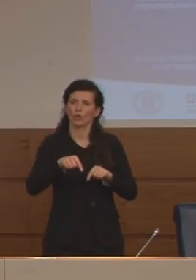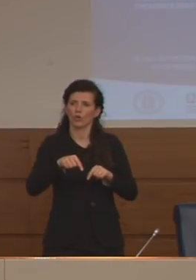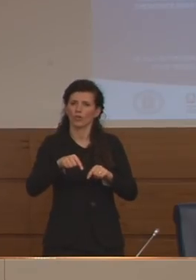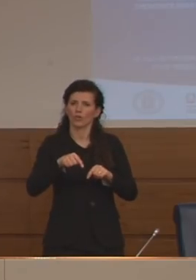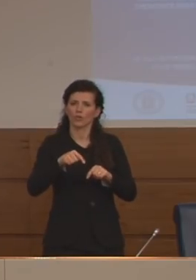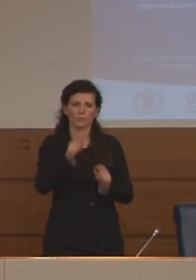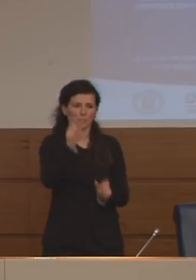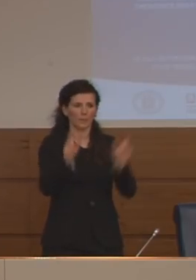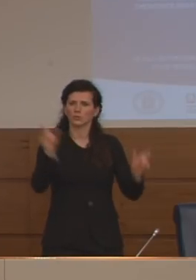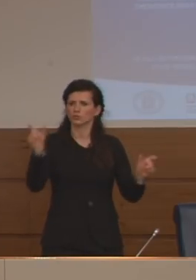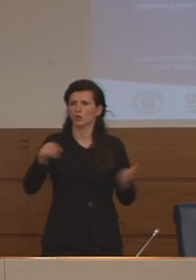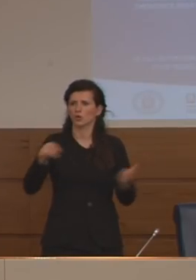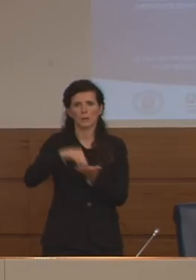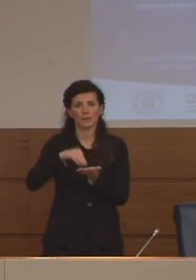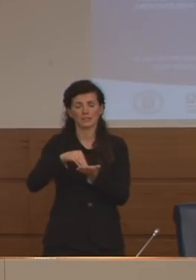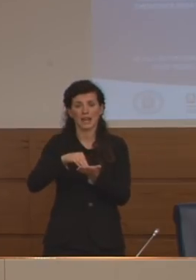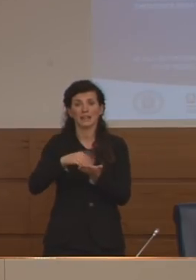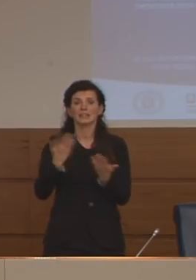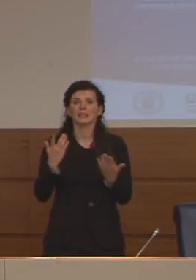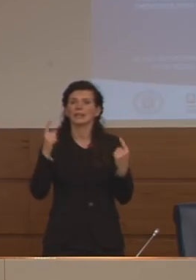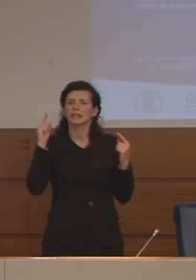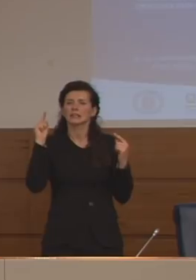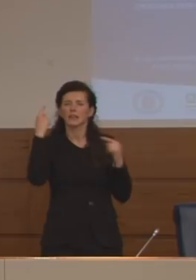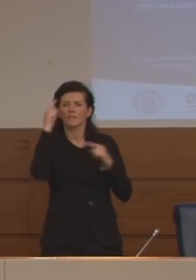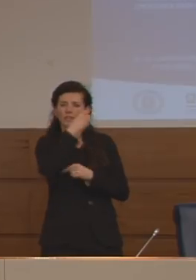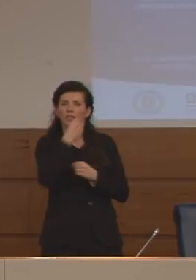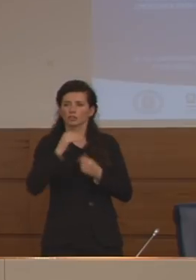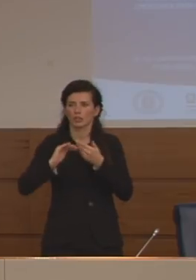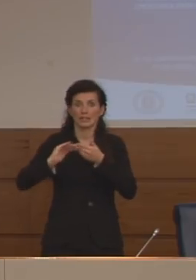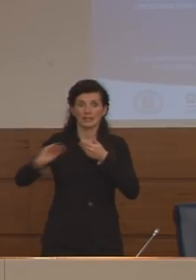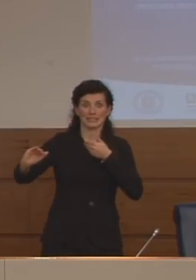mantenimento delle distanze, quello è un tipo di misura che